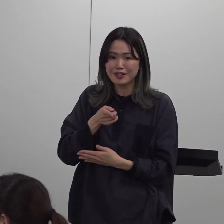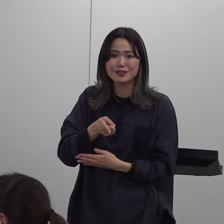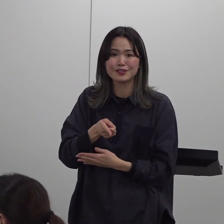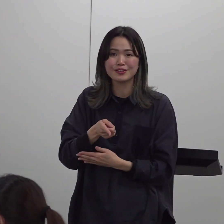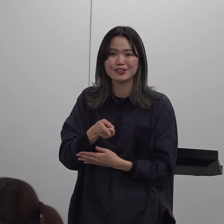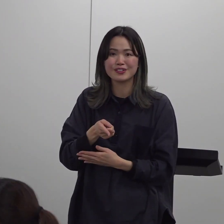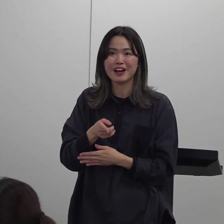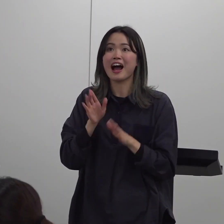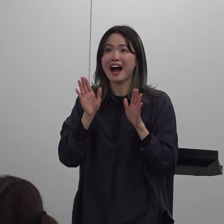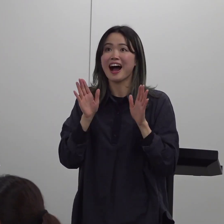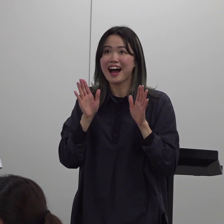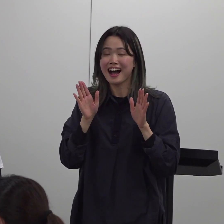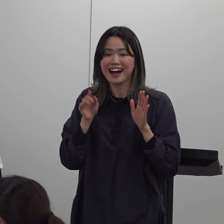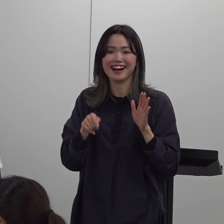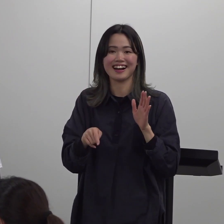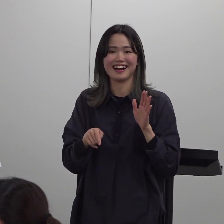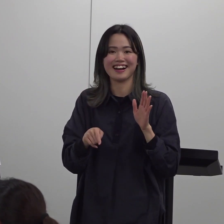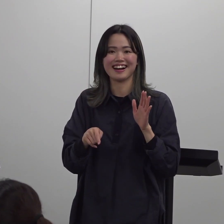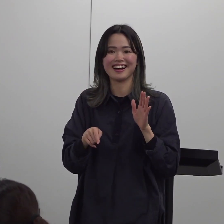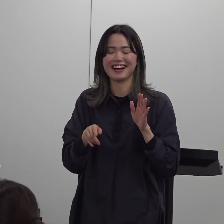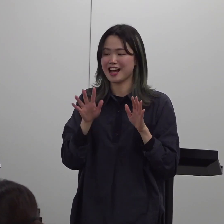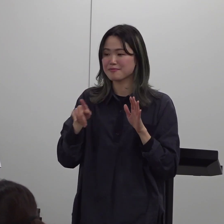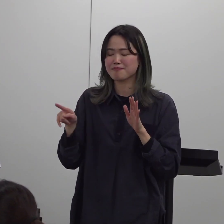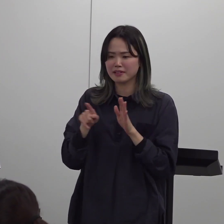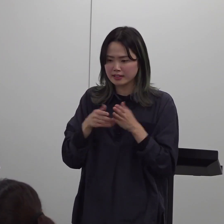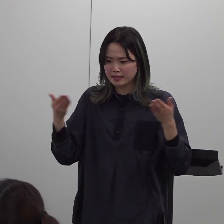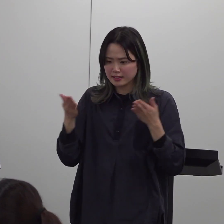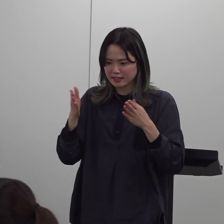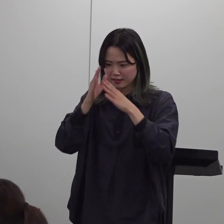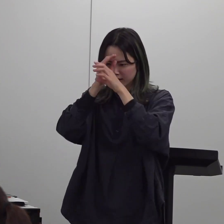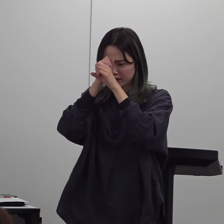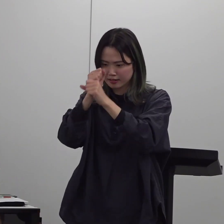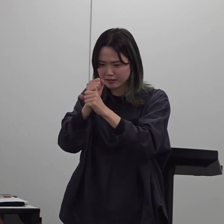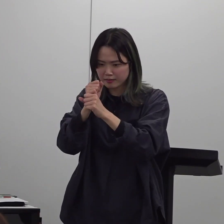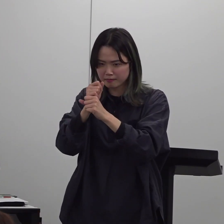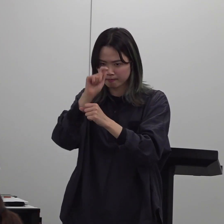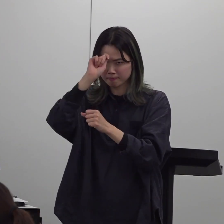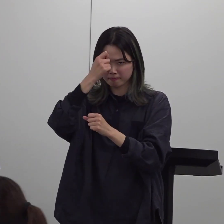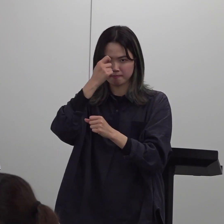そして今までお仕事にちゃんと 集中してキリッとしてたのが